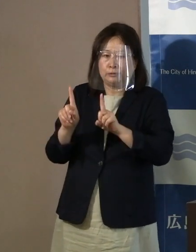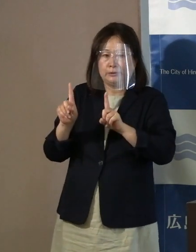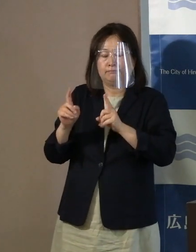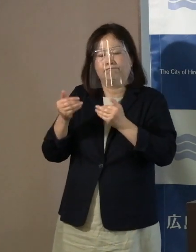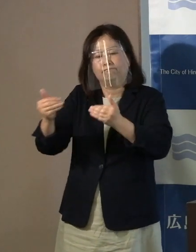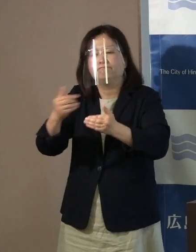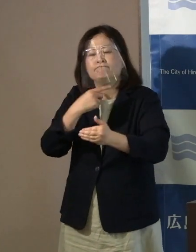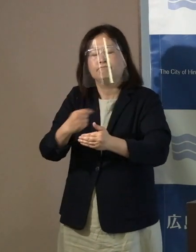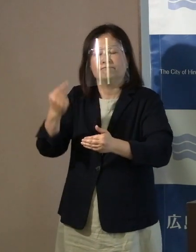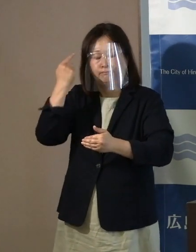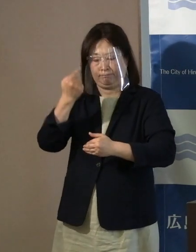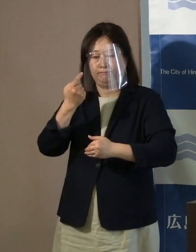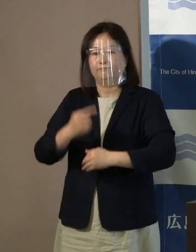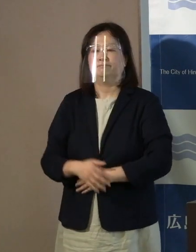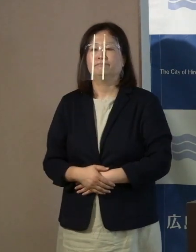(記者)ありがとうございます｡